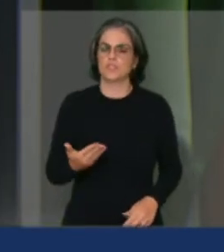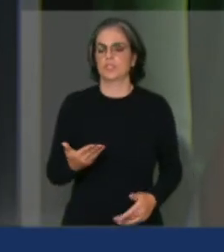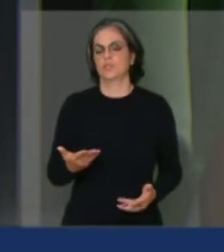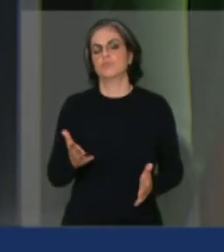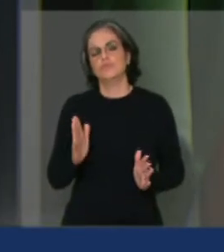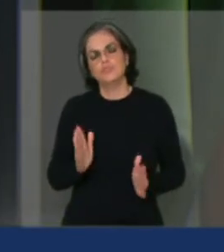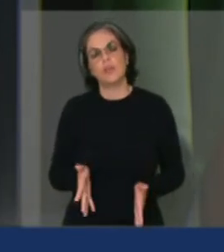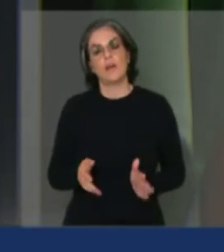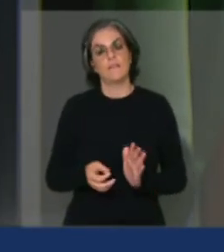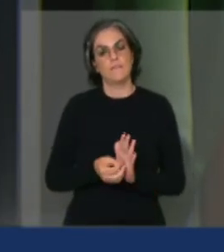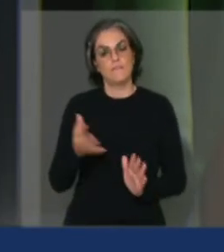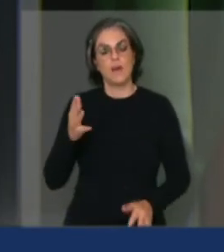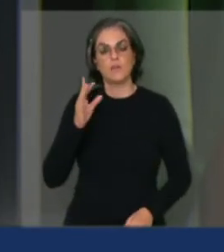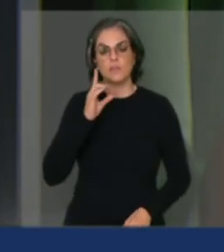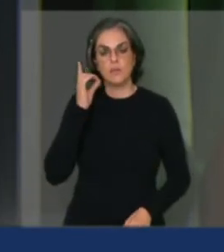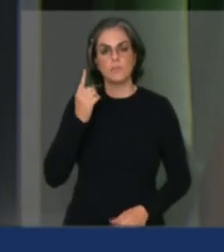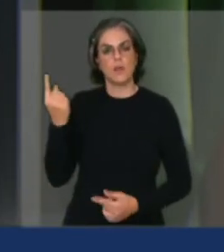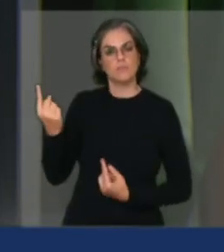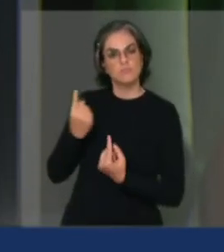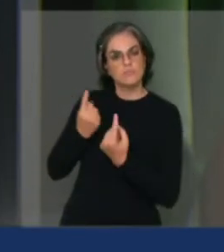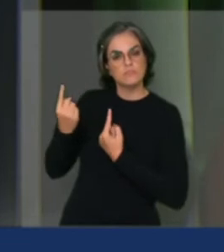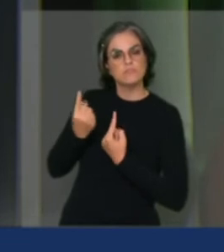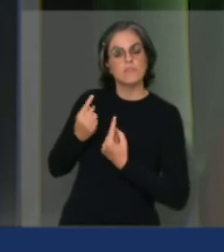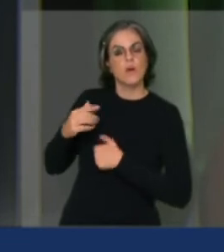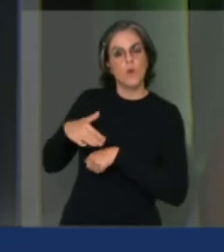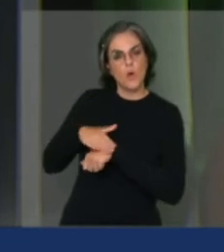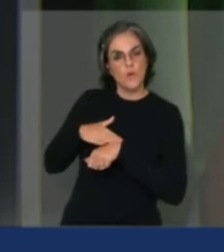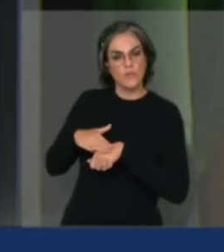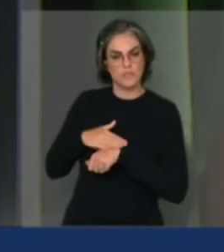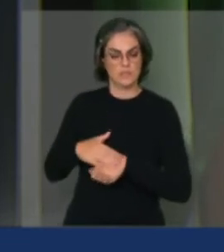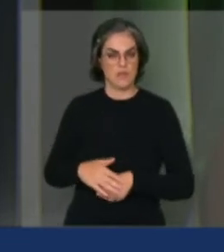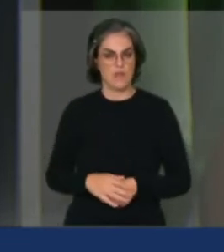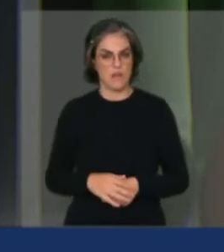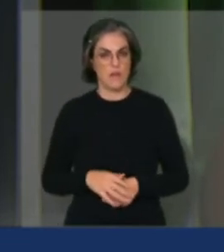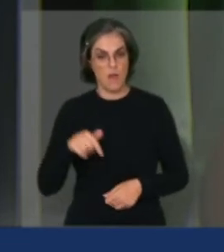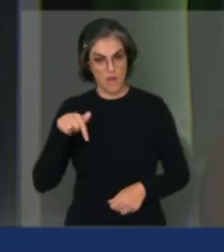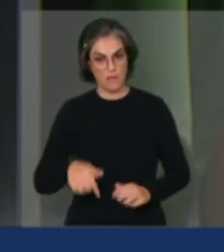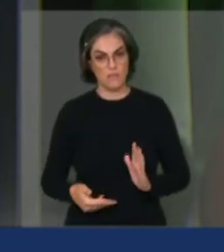VIERAM CONVERSAR COM A GENTE. O APOIO DESTA CASA, DA MESA, DO PRESIDENTE DA CASA, PARA